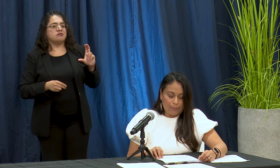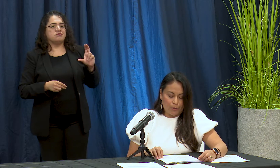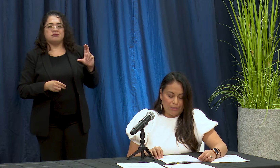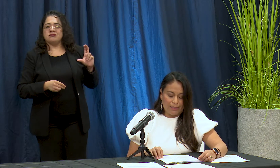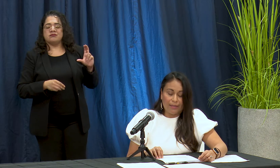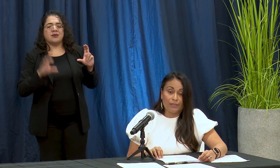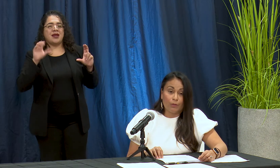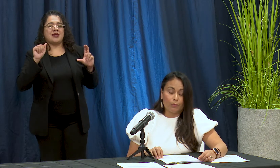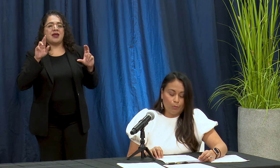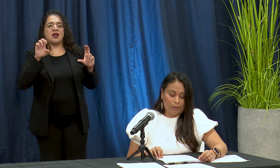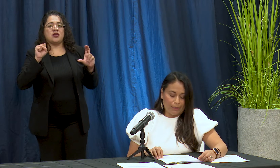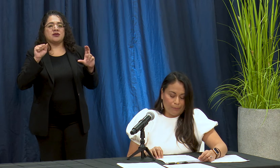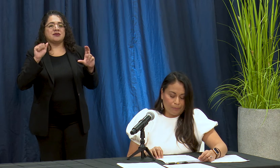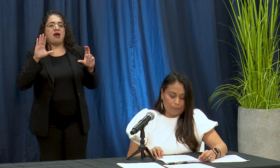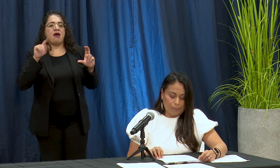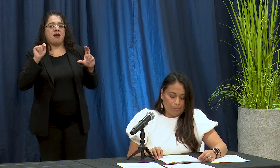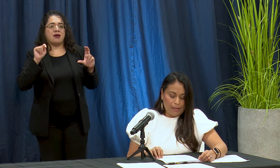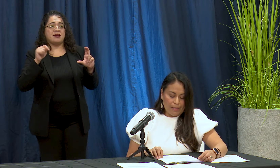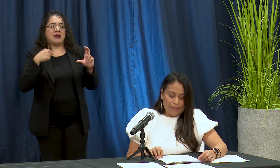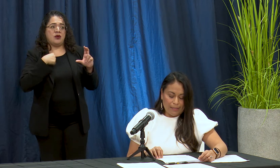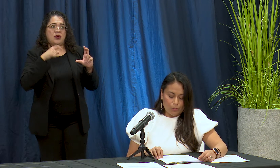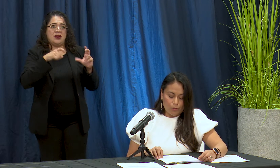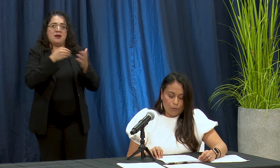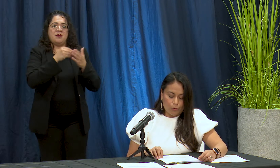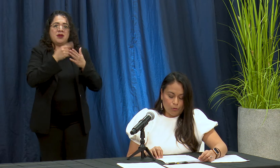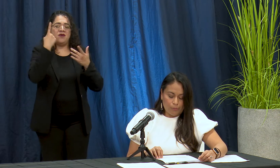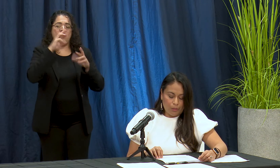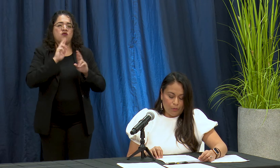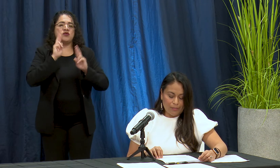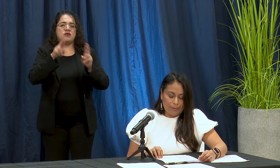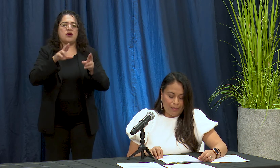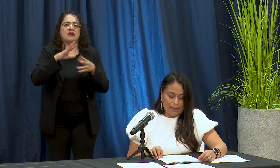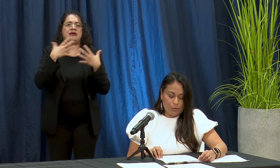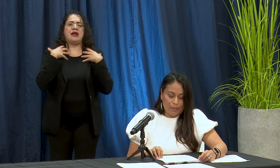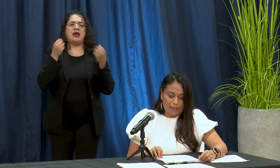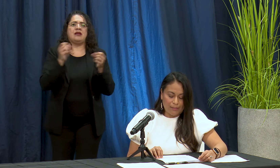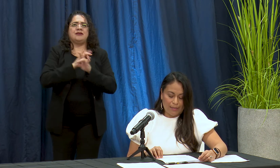respuesta de la salud pública de estos fondos me on his van as you da desde